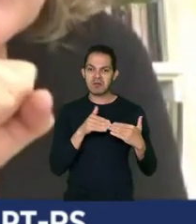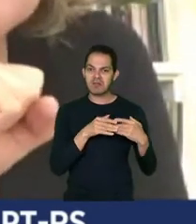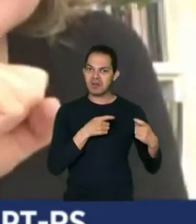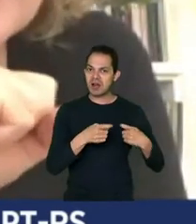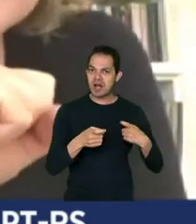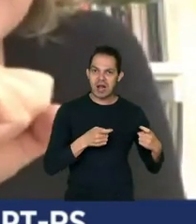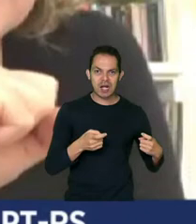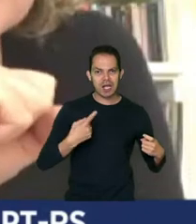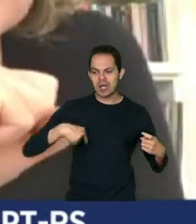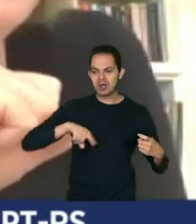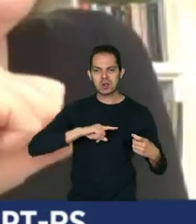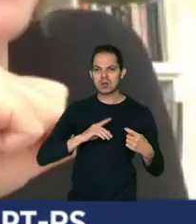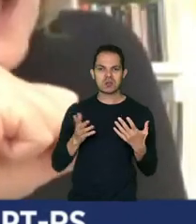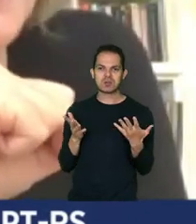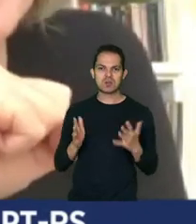AVENTURA DE UM POSICIONAMENTO FAVORÁVEL A QUALQUER